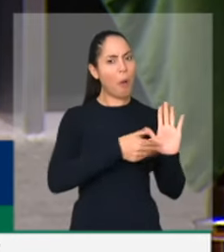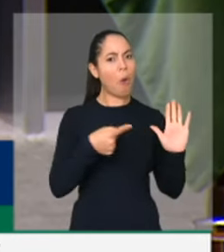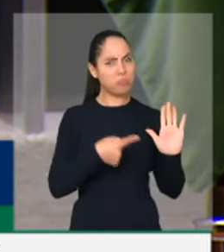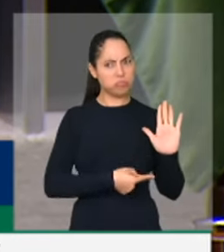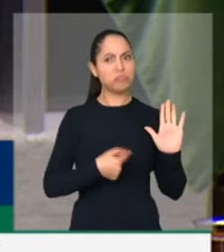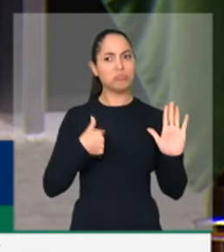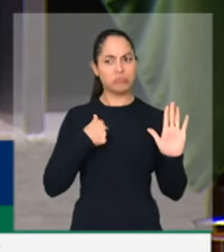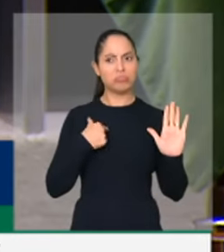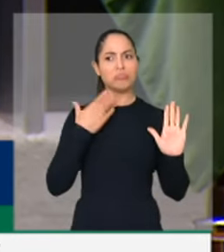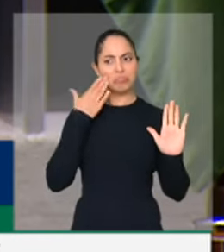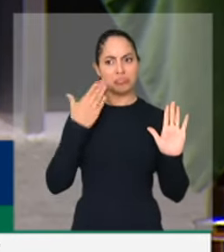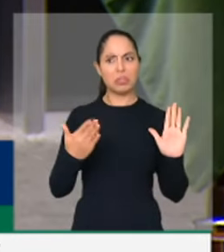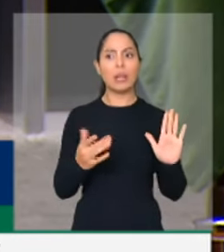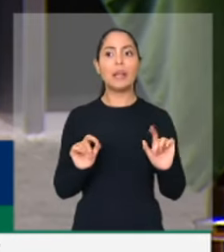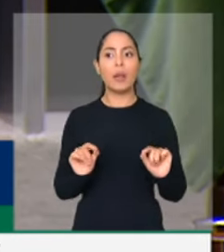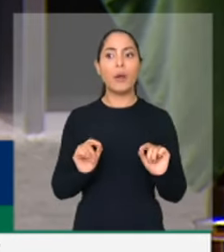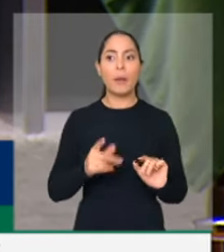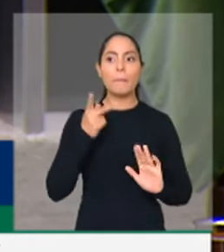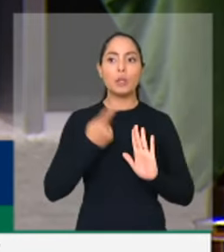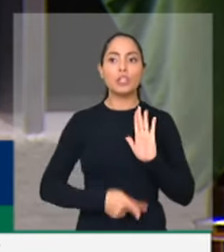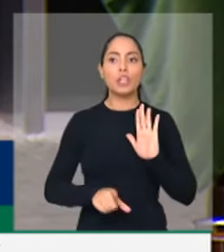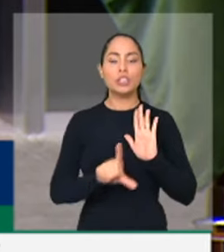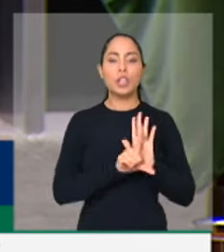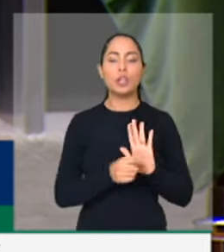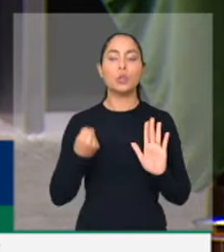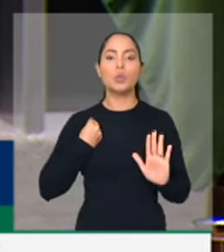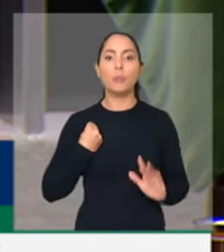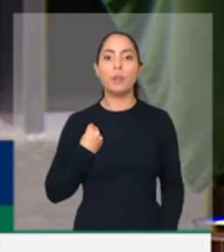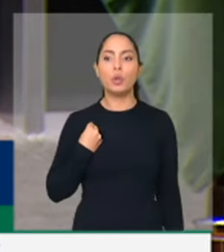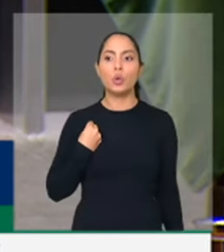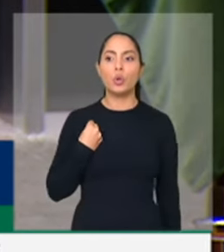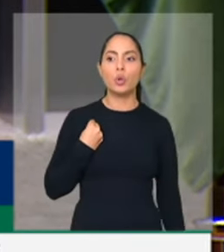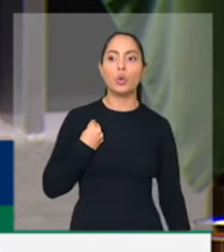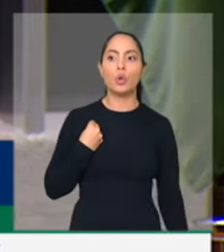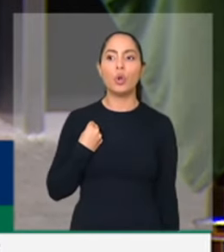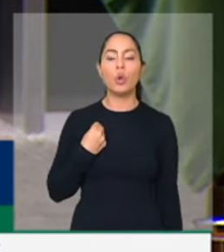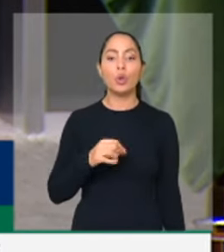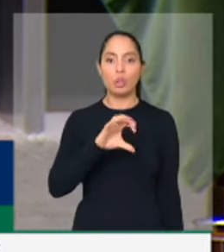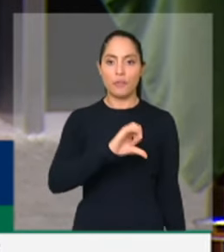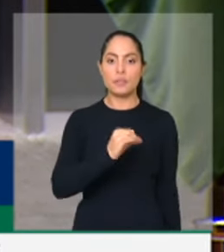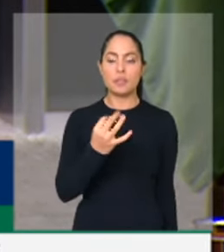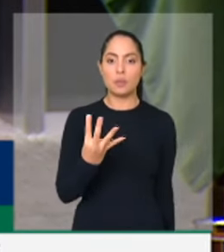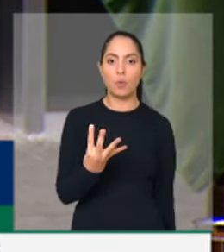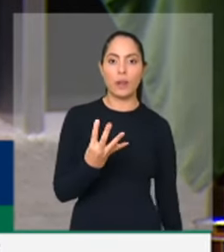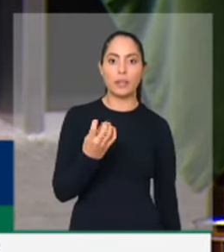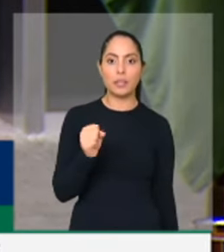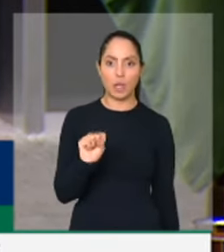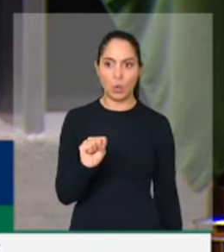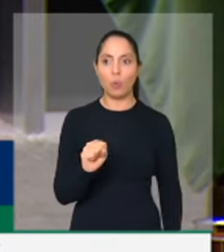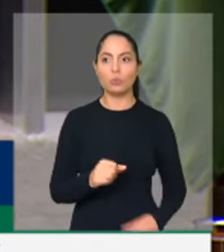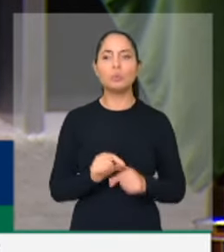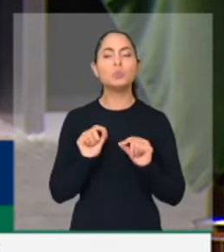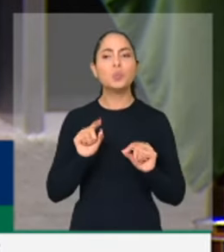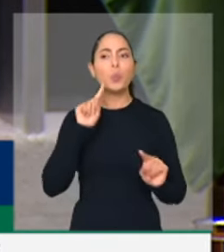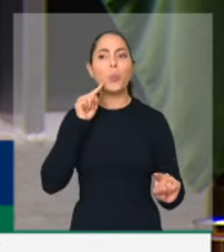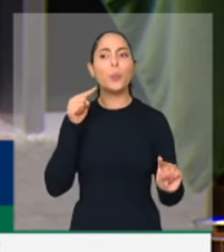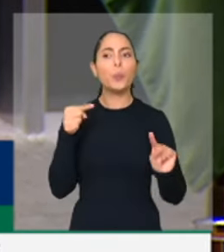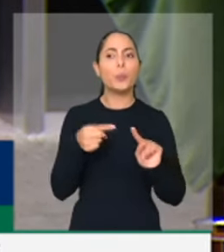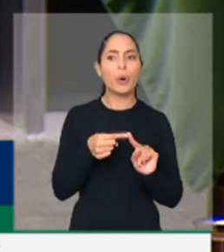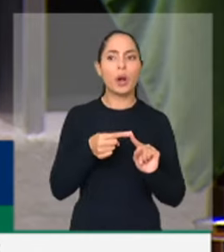LEI 948, QUE PERMITE.... A COMPRA DE VACINAS PELA... PELAS EMPRESAS PARA QUE AS EMPRESAS POSSAM VACINAR DE FORMA URGENTE OS SEUS